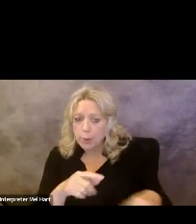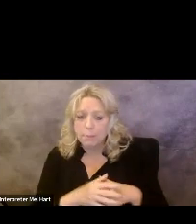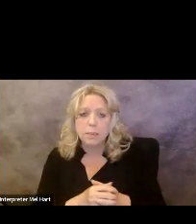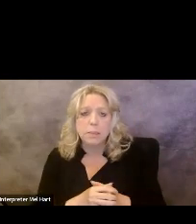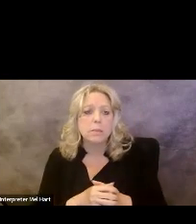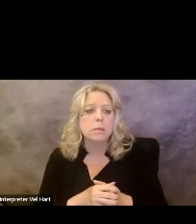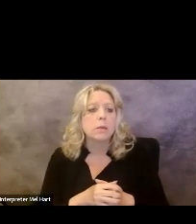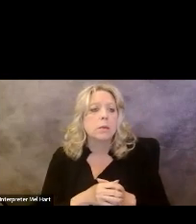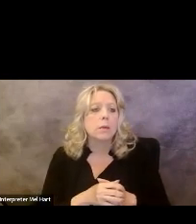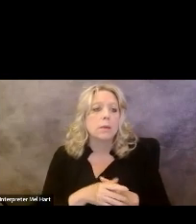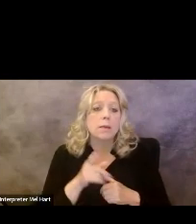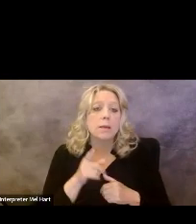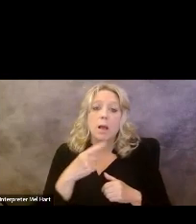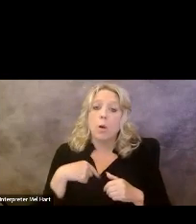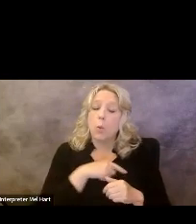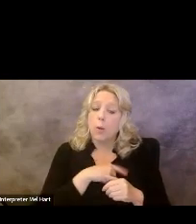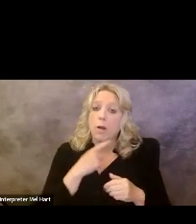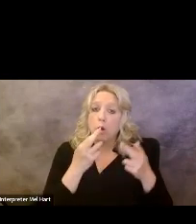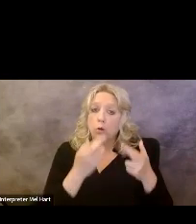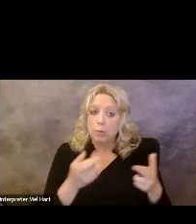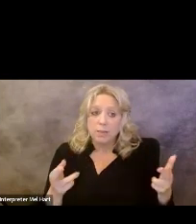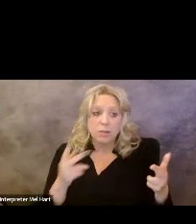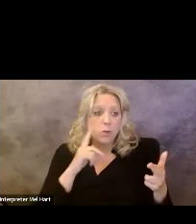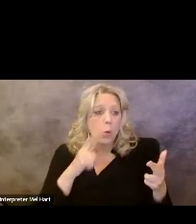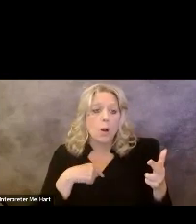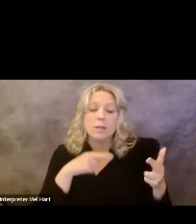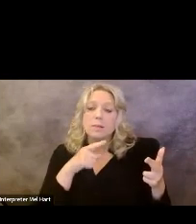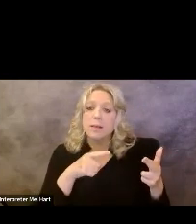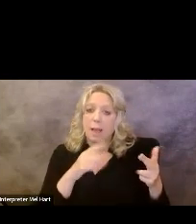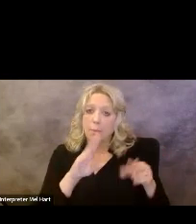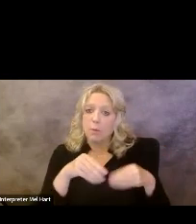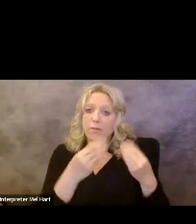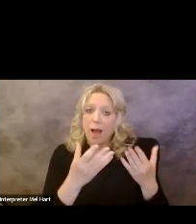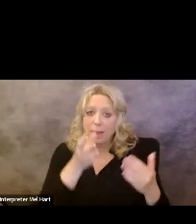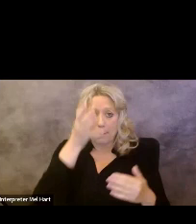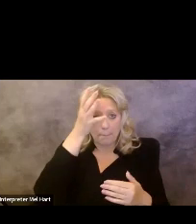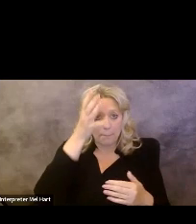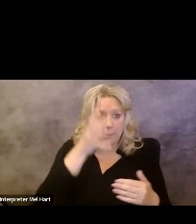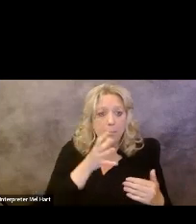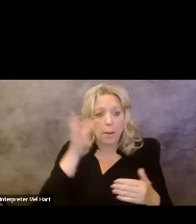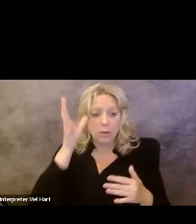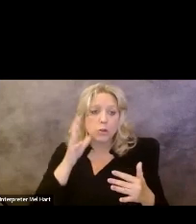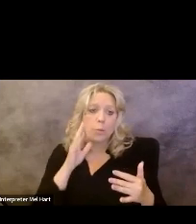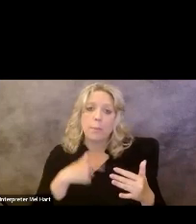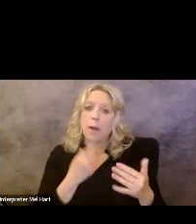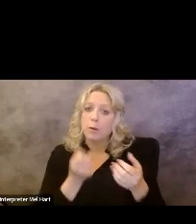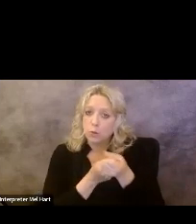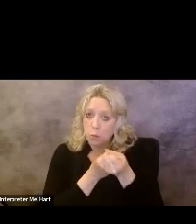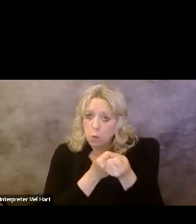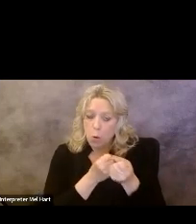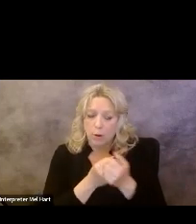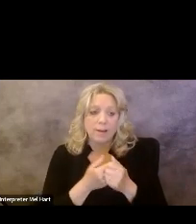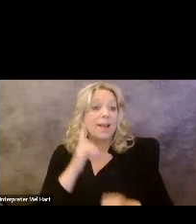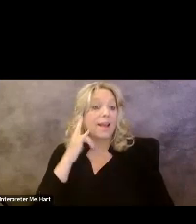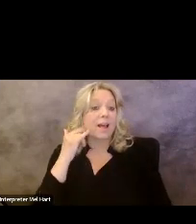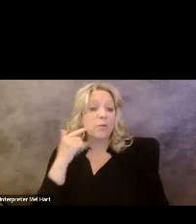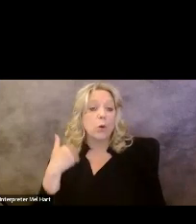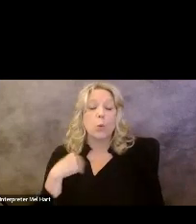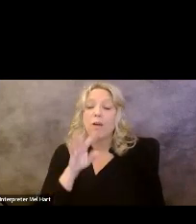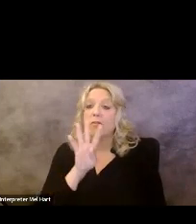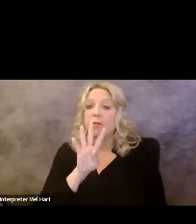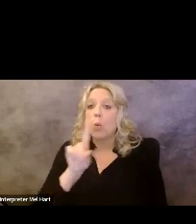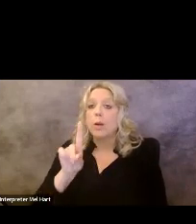recursos de apoyo e información de padre a padre en California, tenemos 41 regiones, cada región tiene una